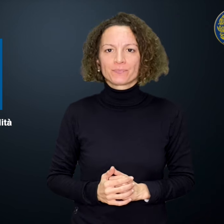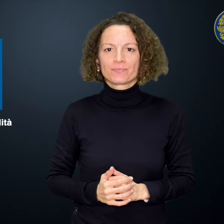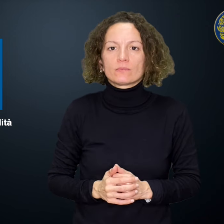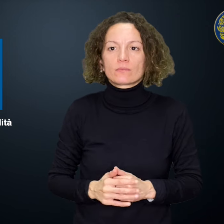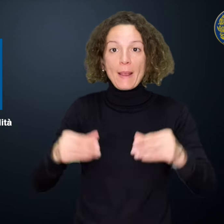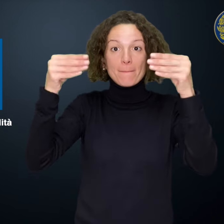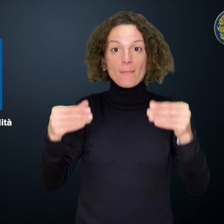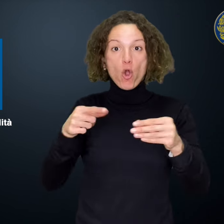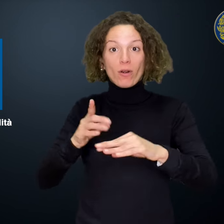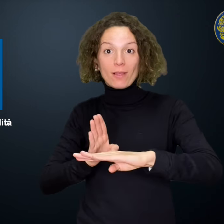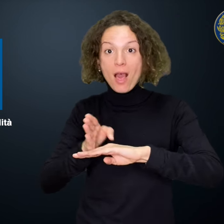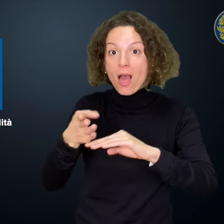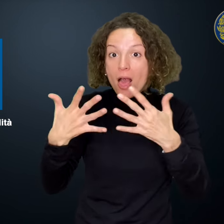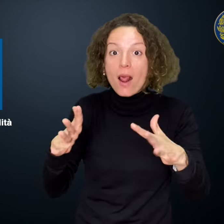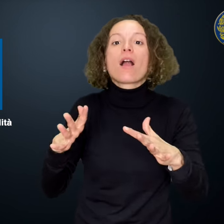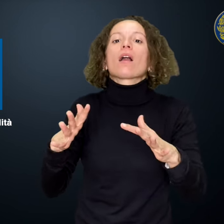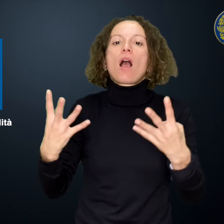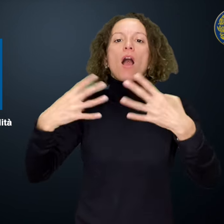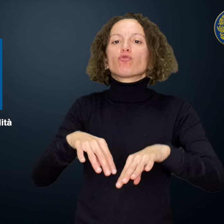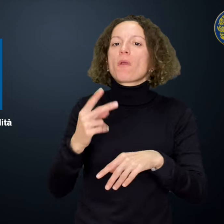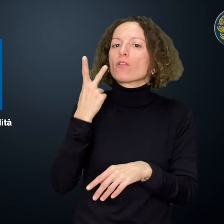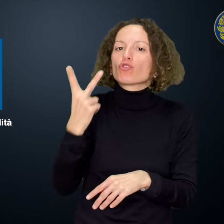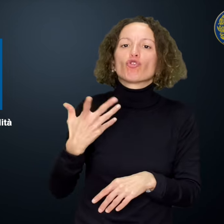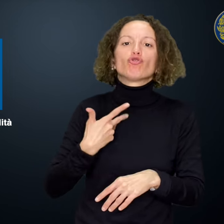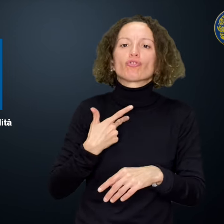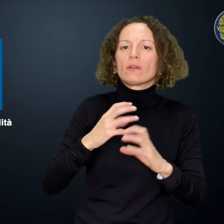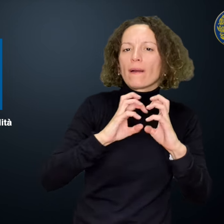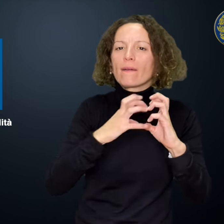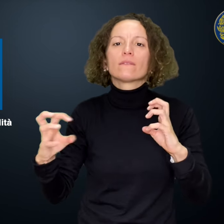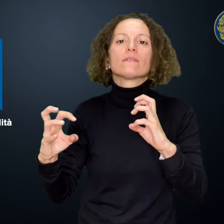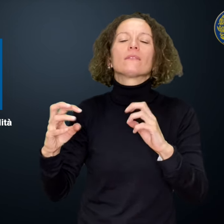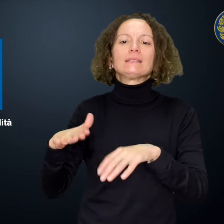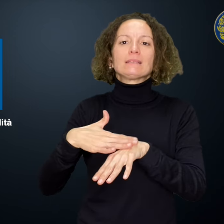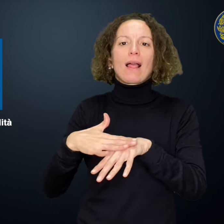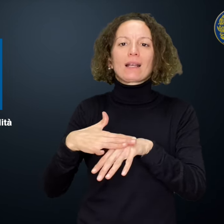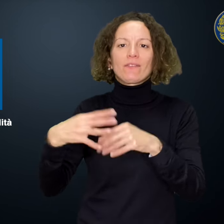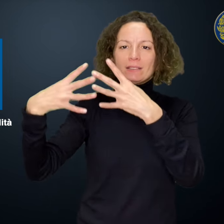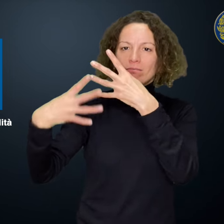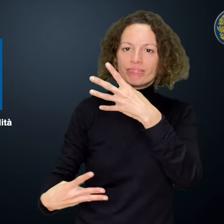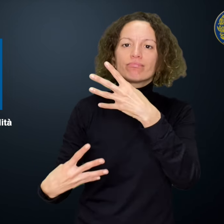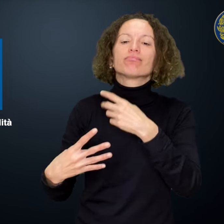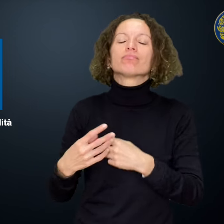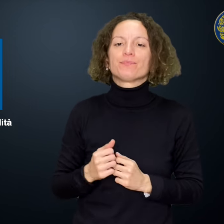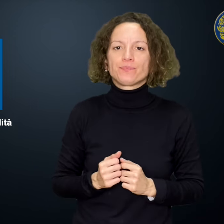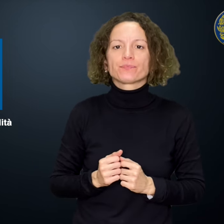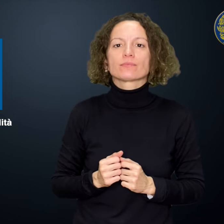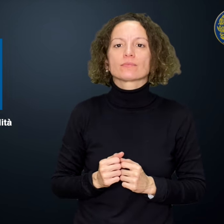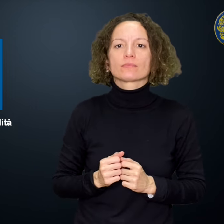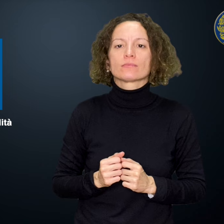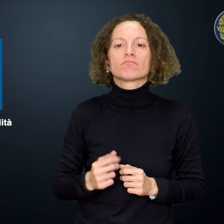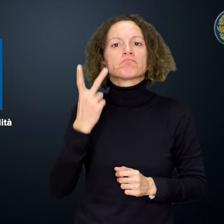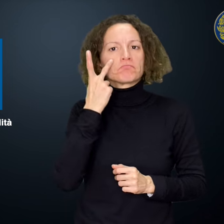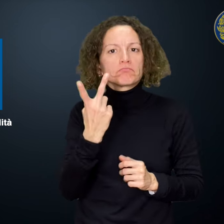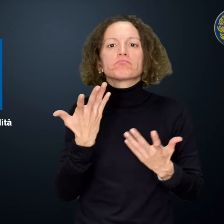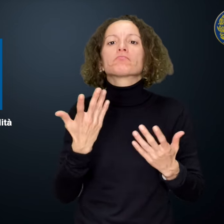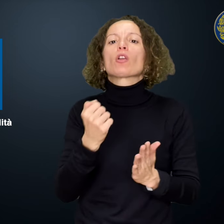UNA VOLTA EFFETTUATO L'ACCESSO AL PORTALE, SARA POSSIBILE UTILIZZARE I SEGUENTI SERVIZI: